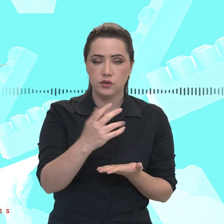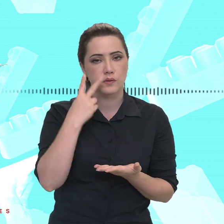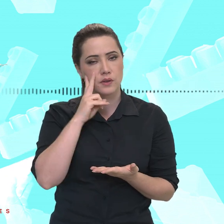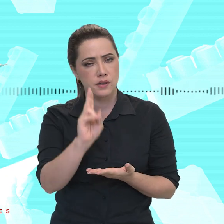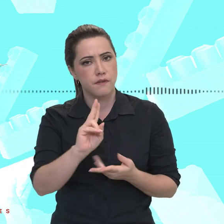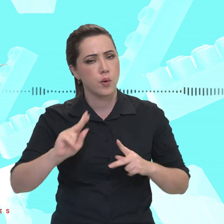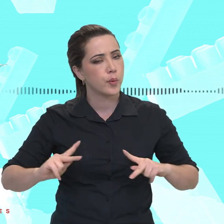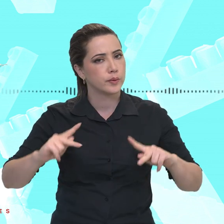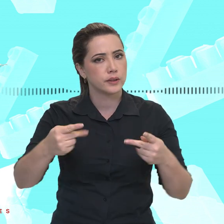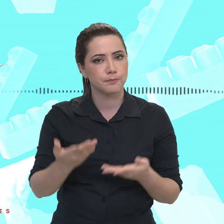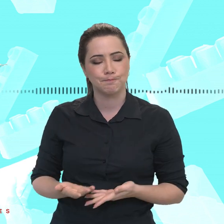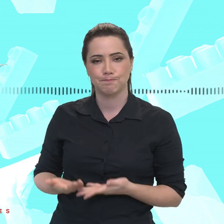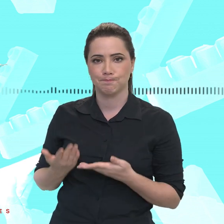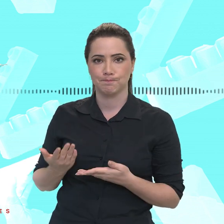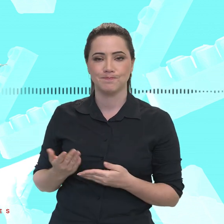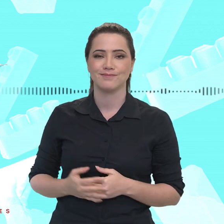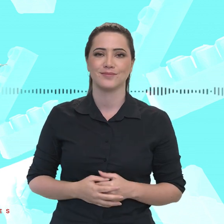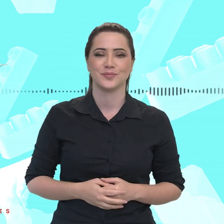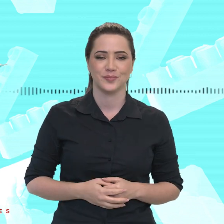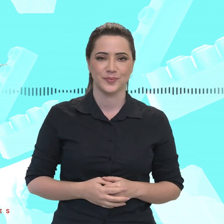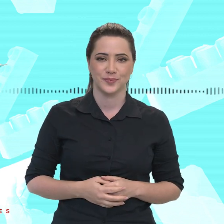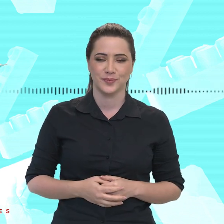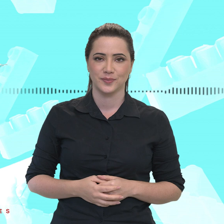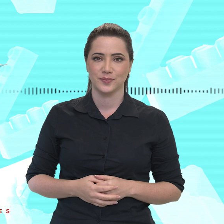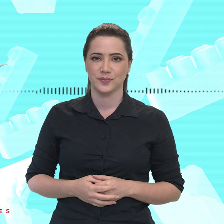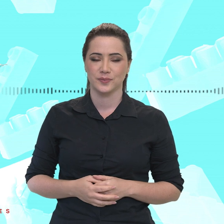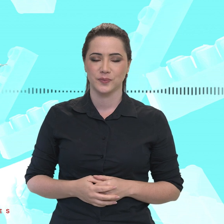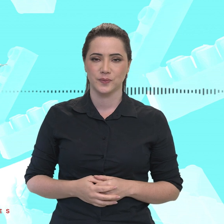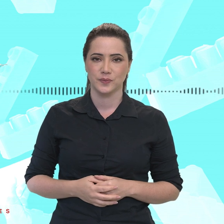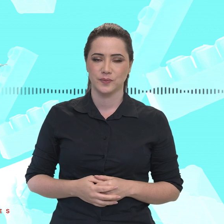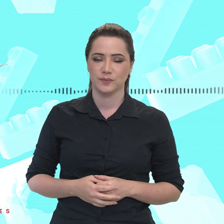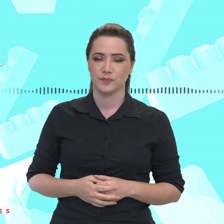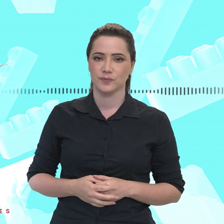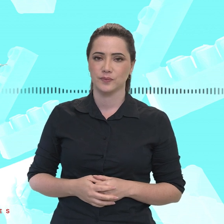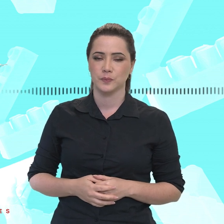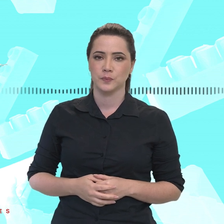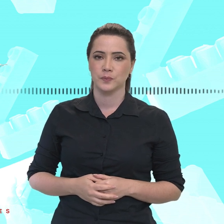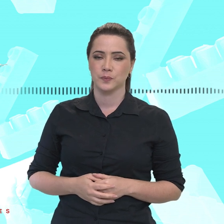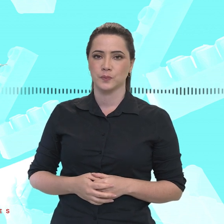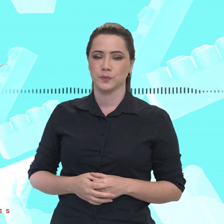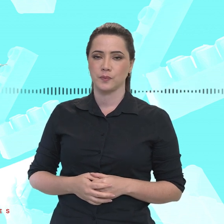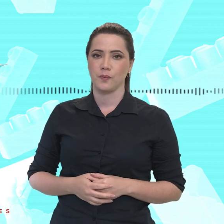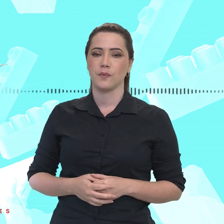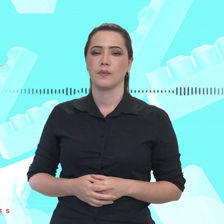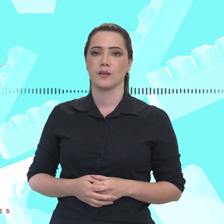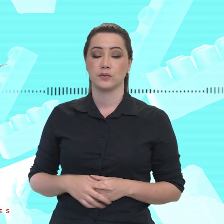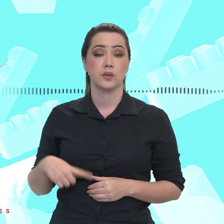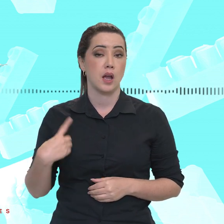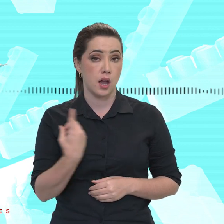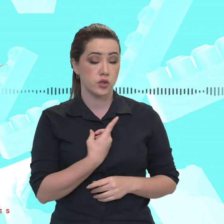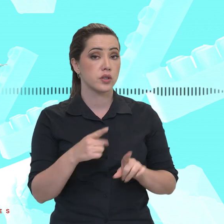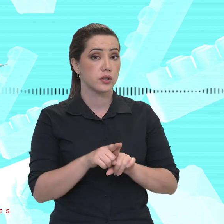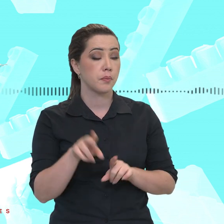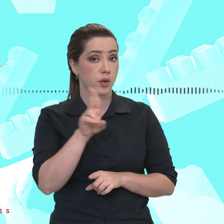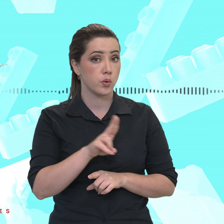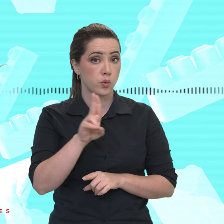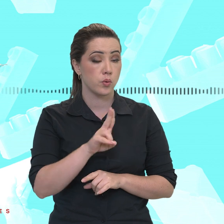Os links do material estão disponíveis em bit.ly/historiasraras5. A gente também usa